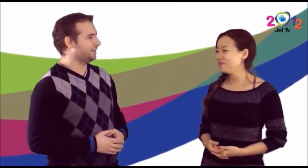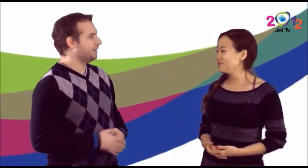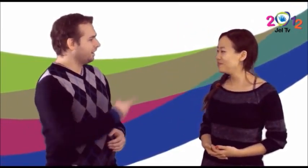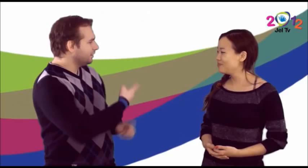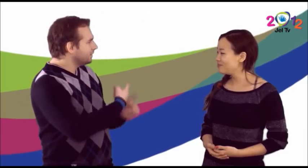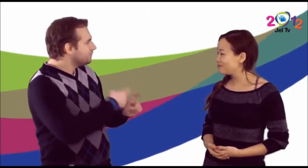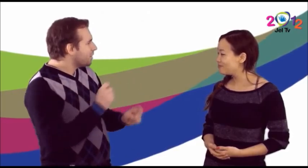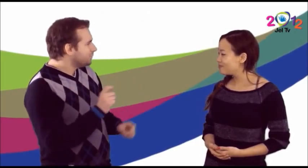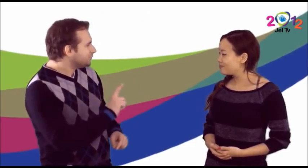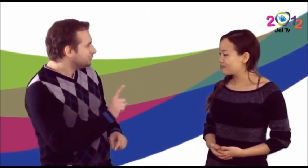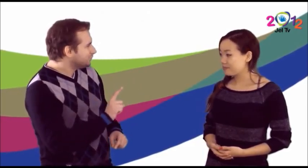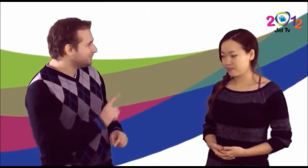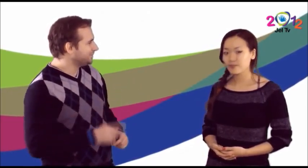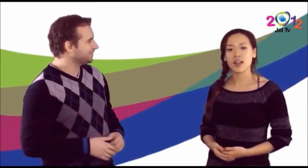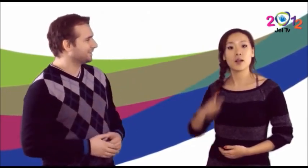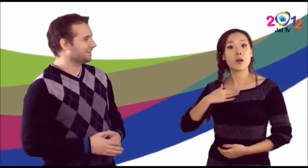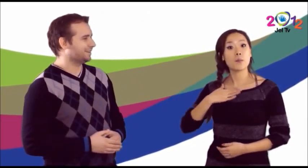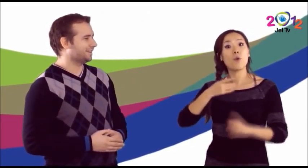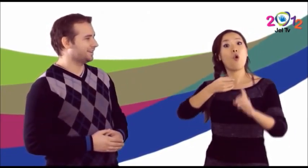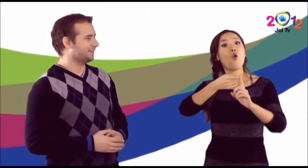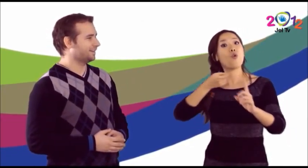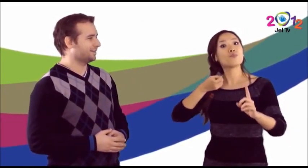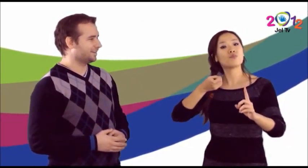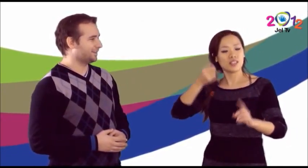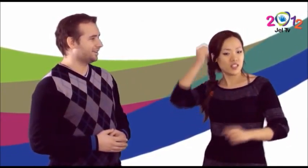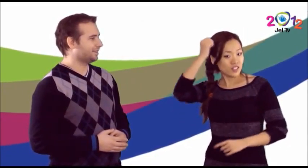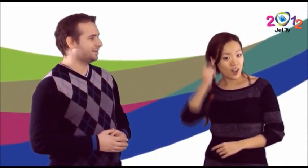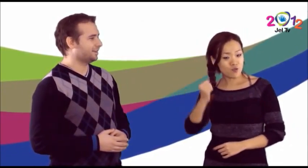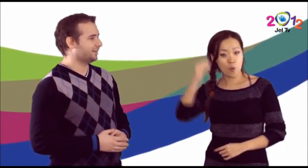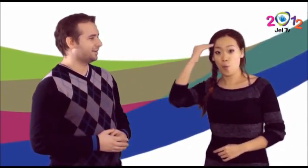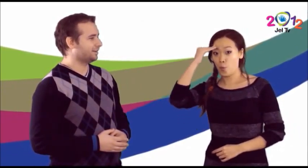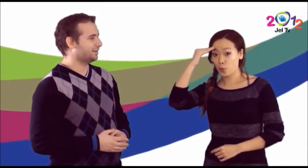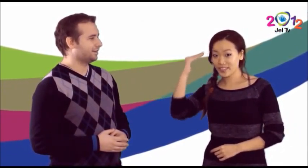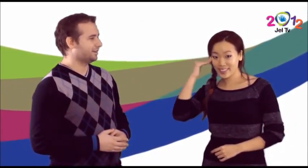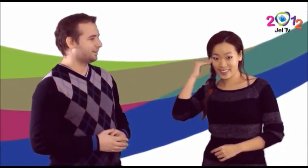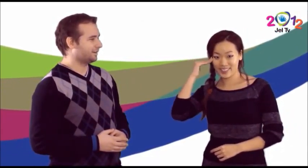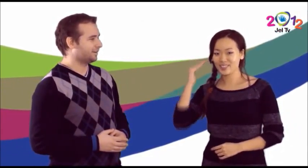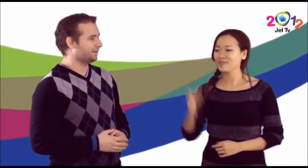Honnan jöttél? Dél Koreából jöttem.